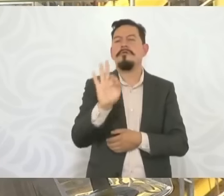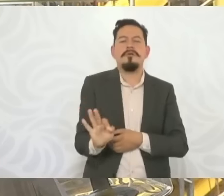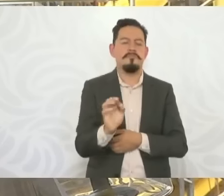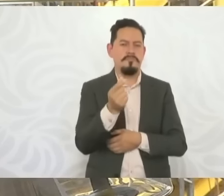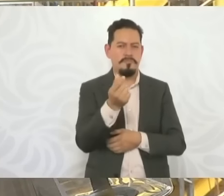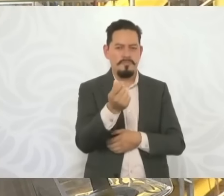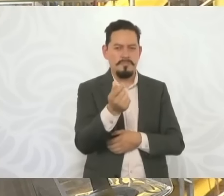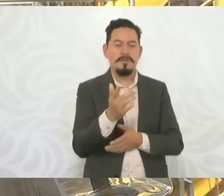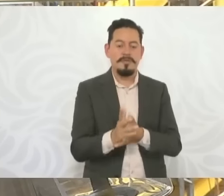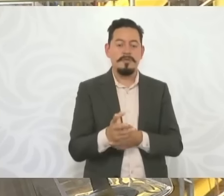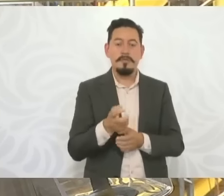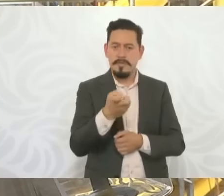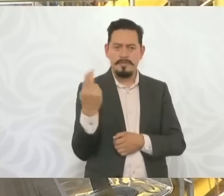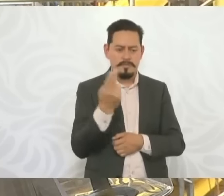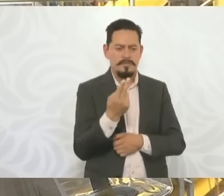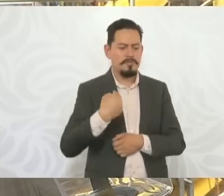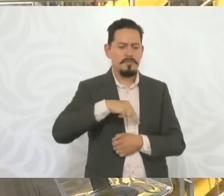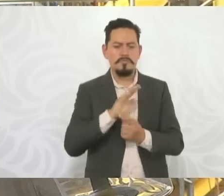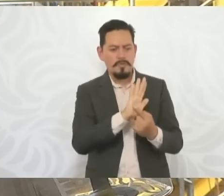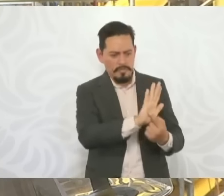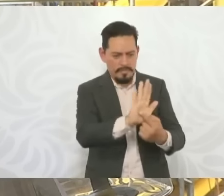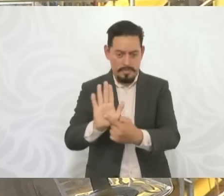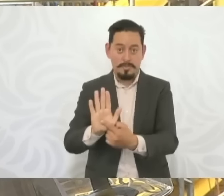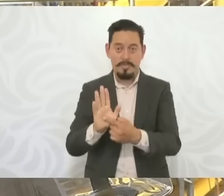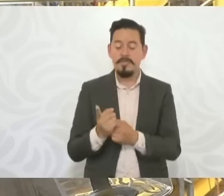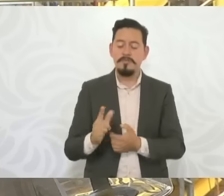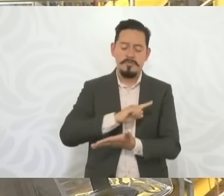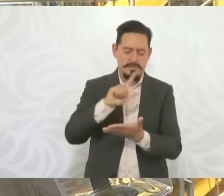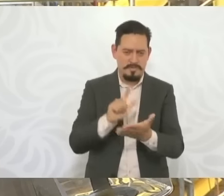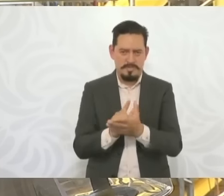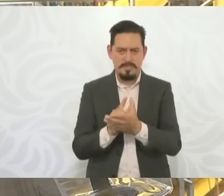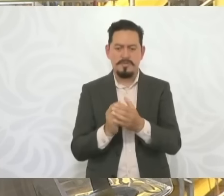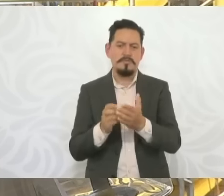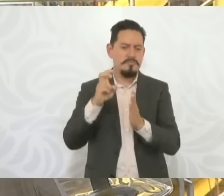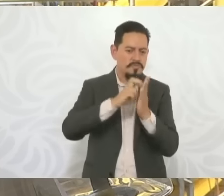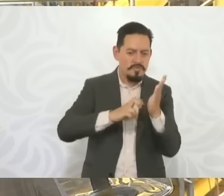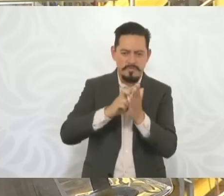había que remontar y que gracias a las reformas constitucionales de 2024 de la presidenta Claudia